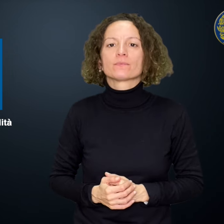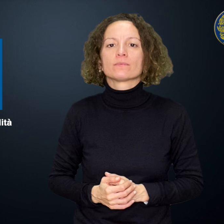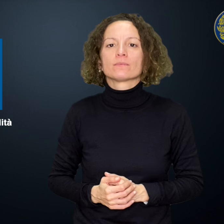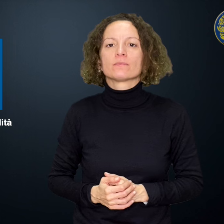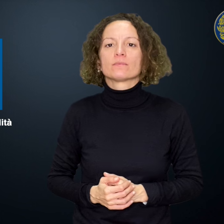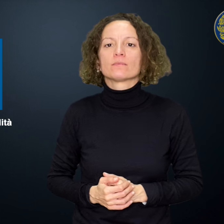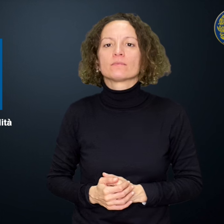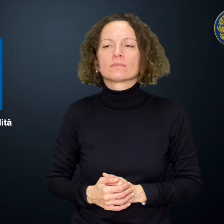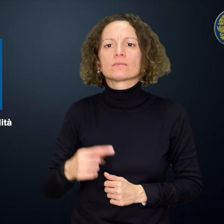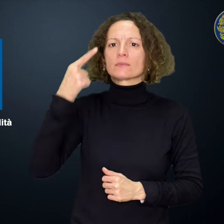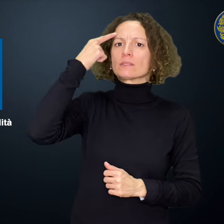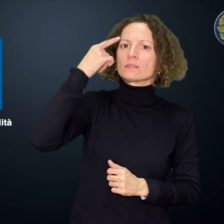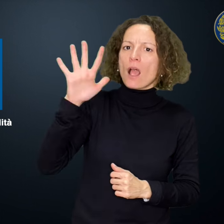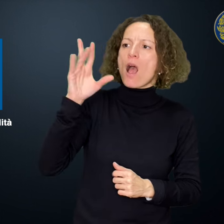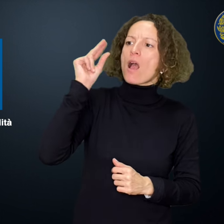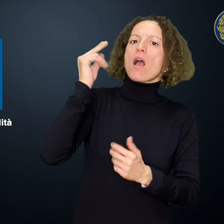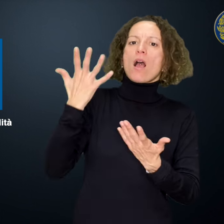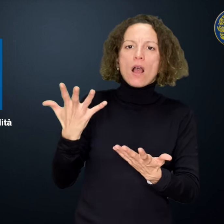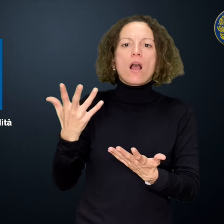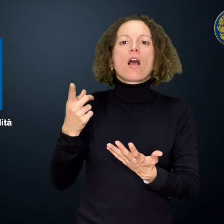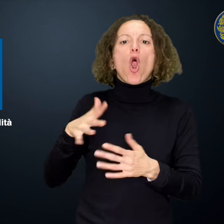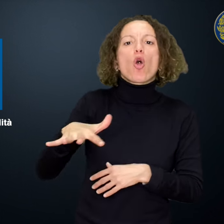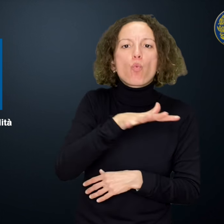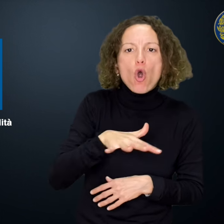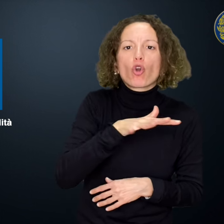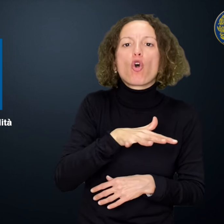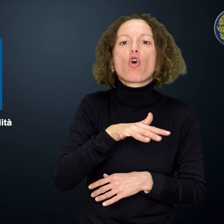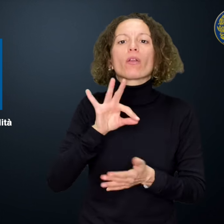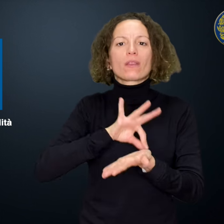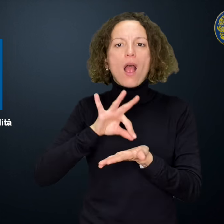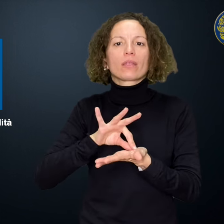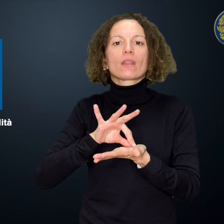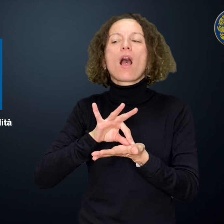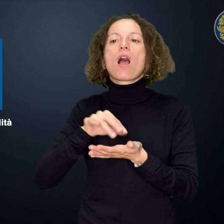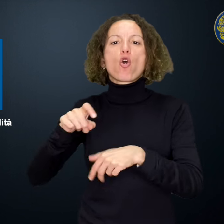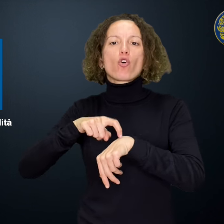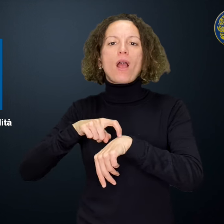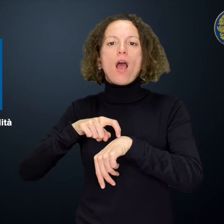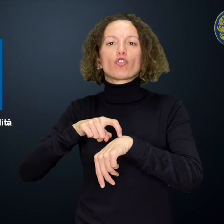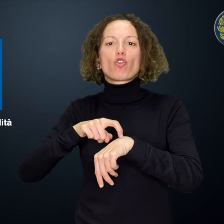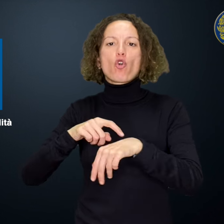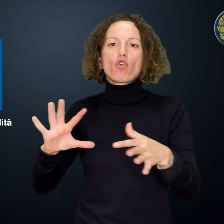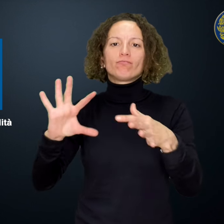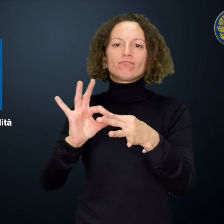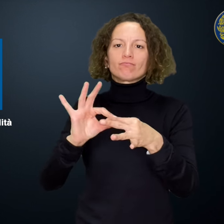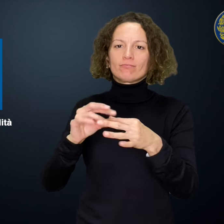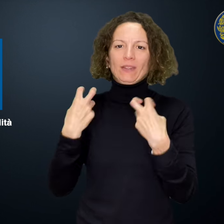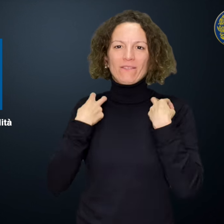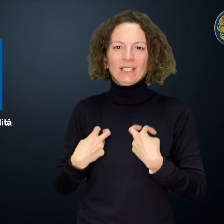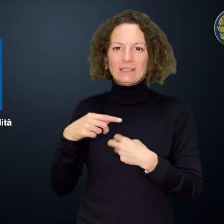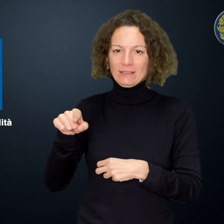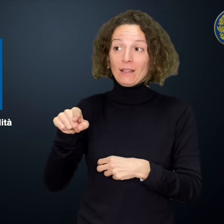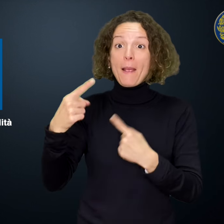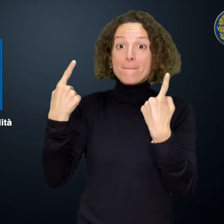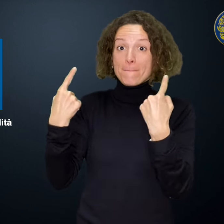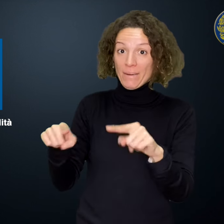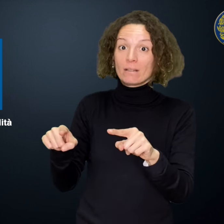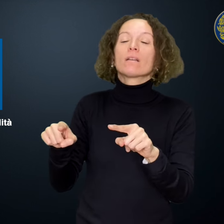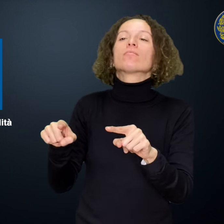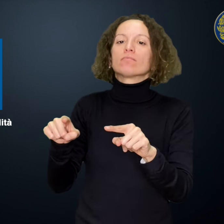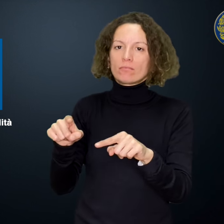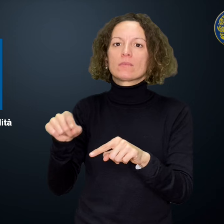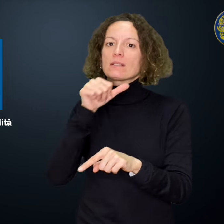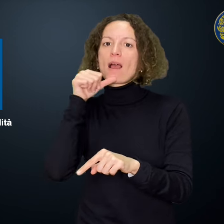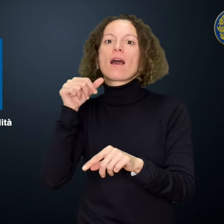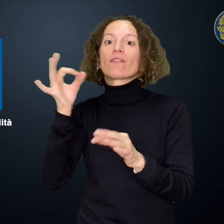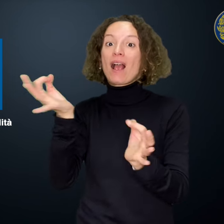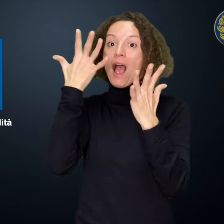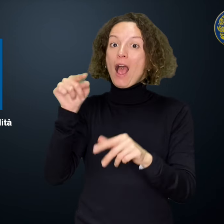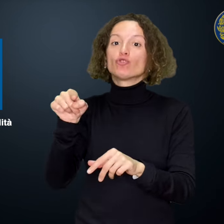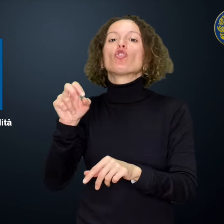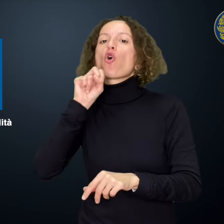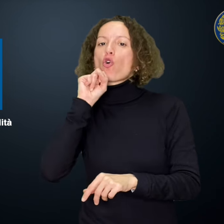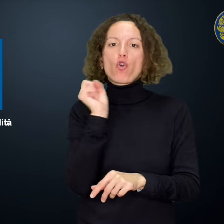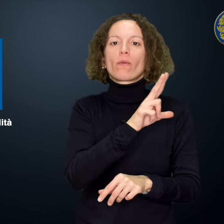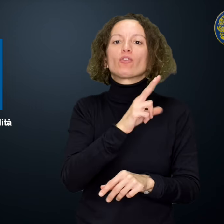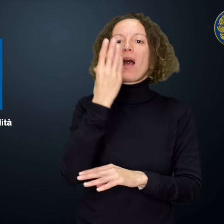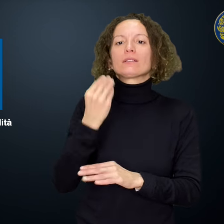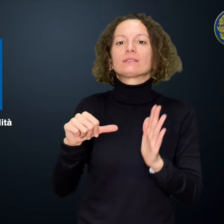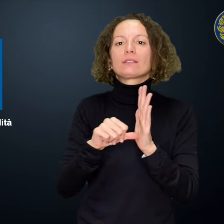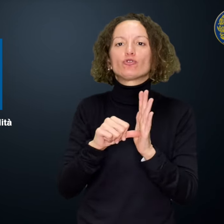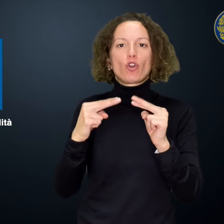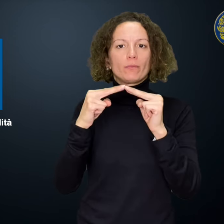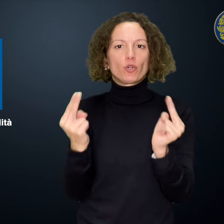• conoscere il luogo, la data e l'orario di visita se è stata già programmata: in questo caso, occorre chiedere alla Sezione Provinciale ENS di